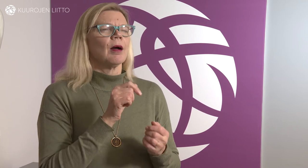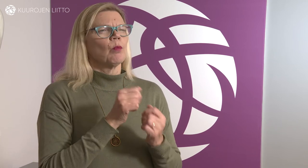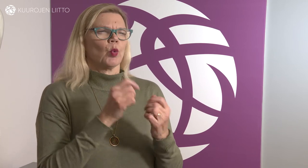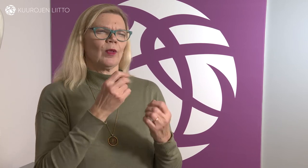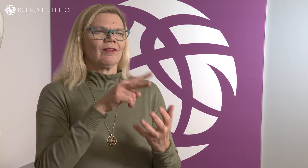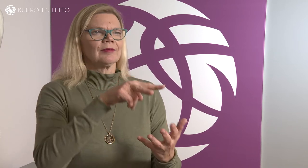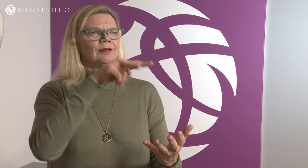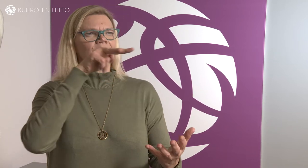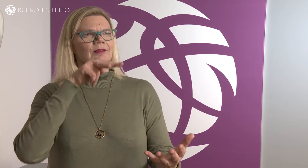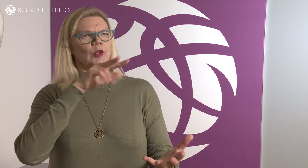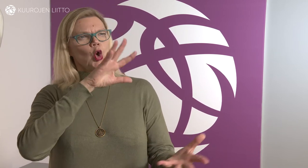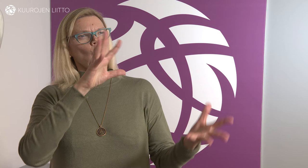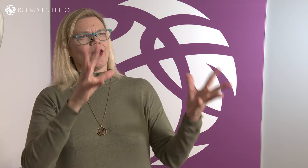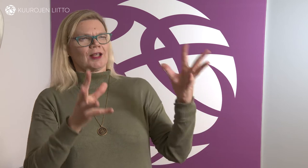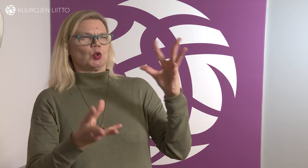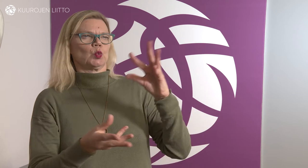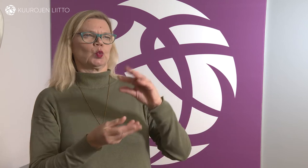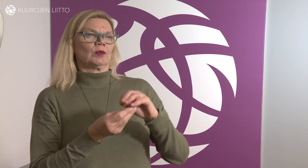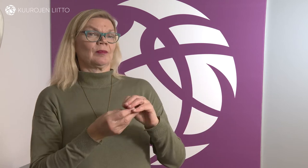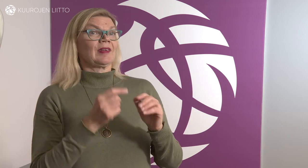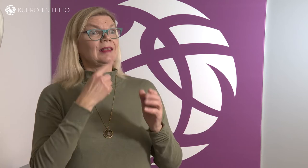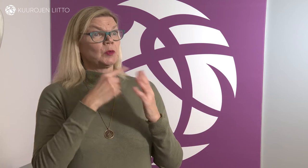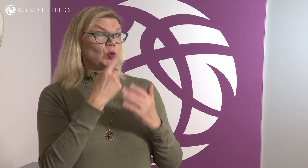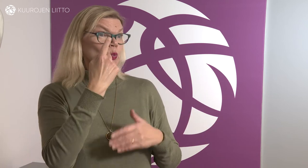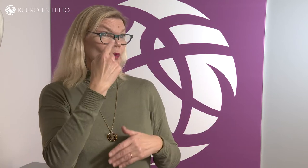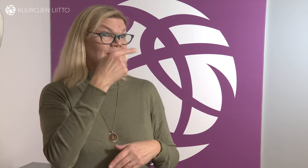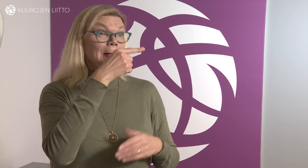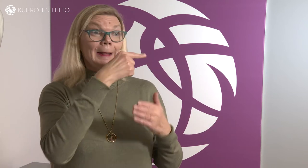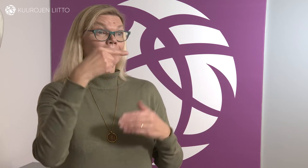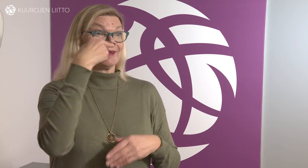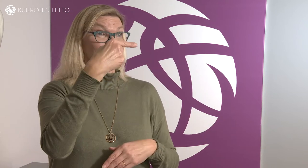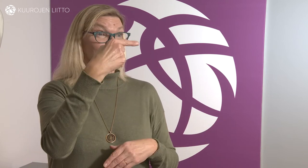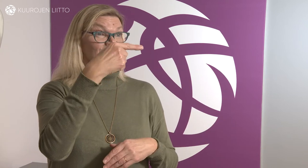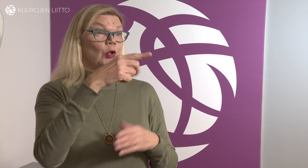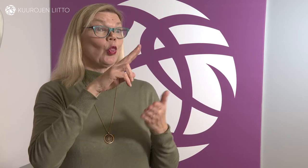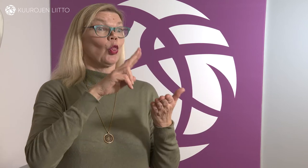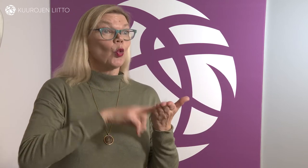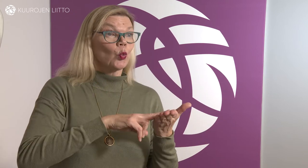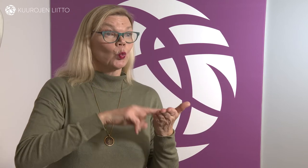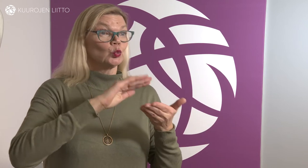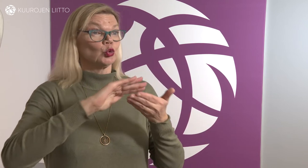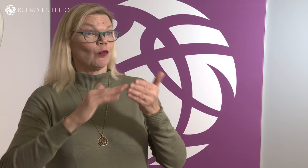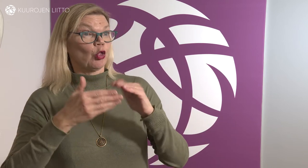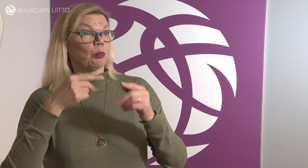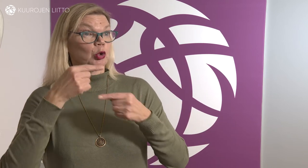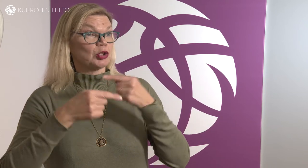mutta loppupeleissä kyse on kuitenkin kokonaisuudesta. Esimerkiksi totuus- ja sovintoprosessista on jo tullut termi, -